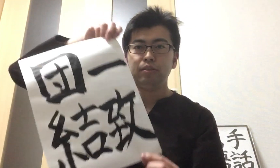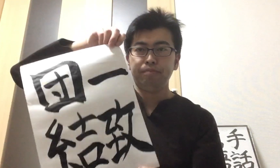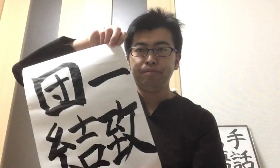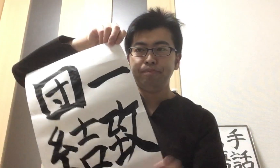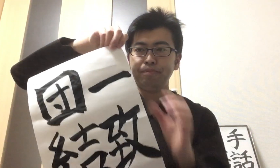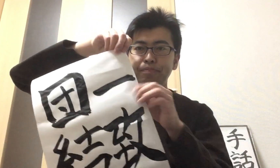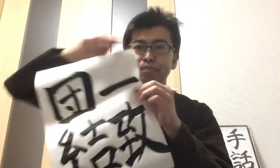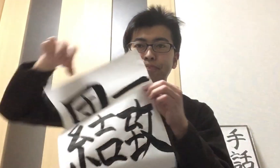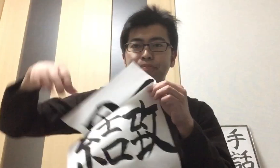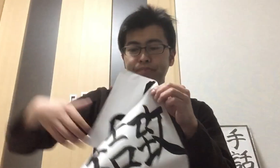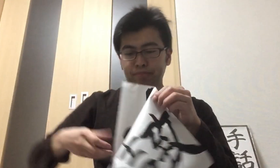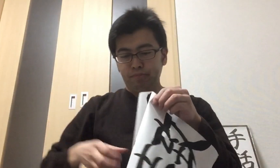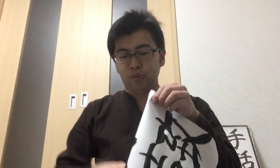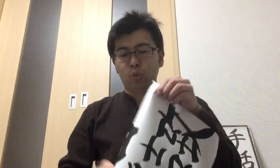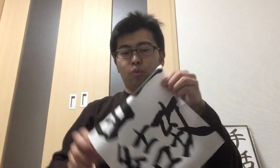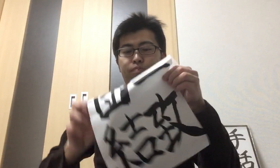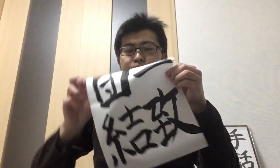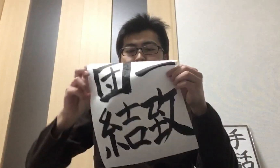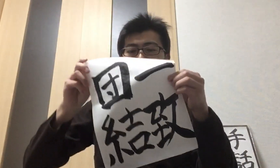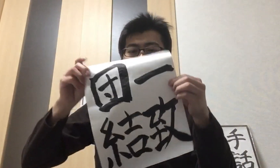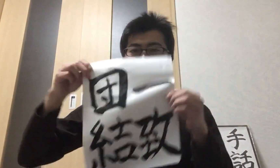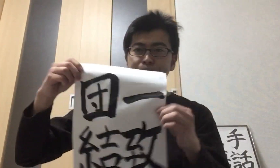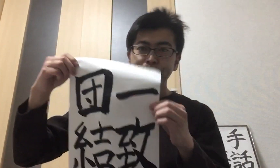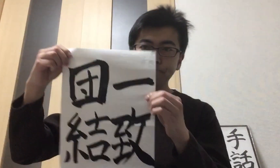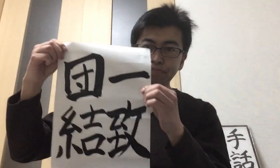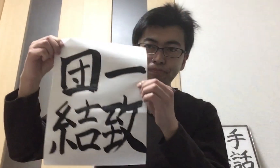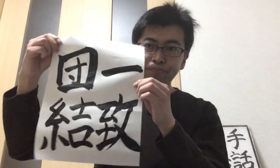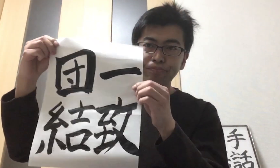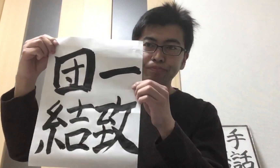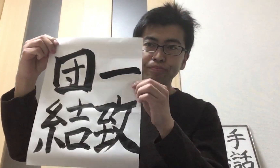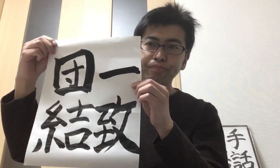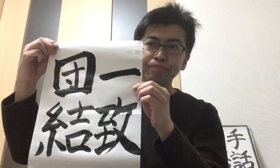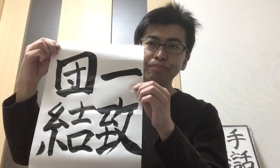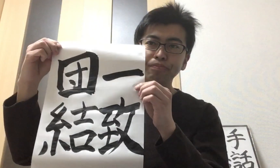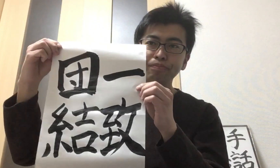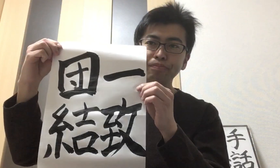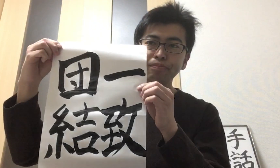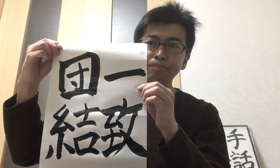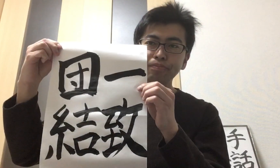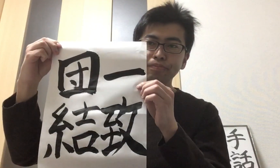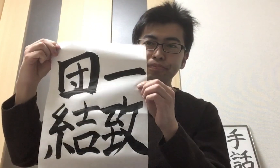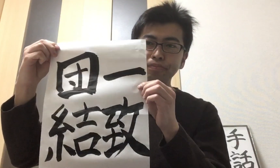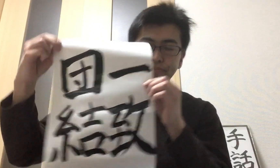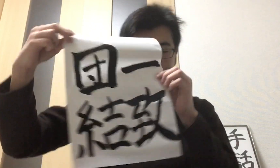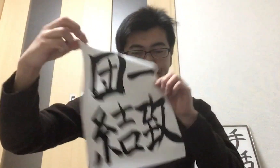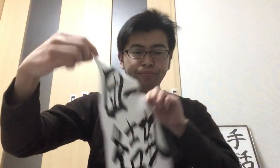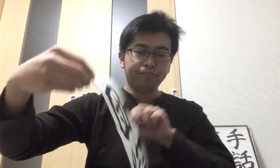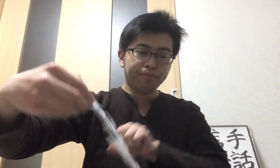「一致団結」